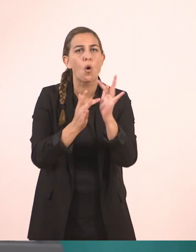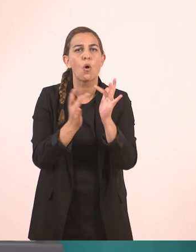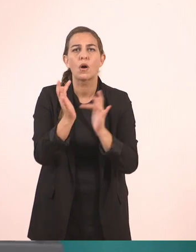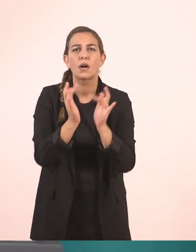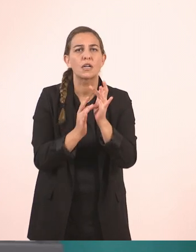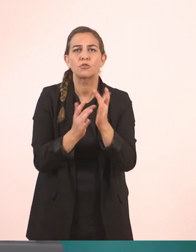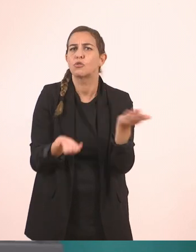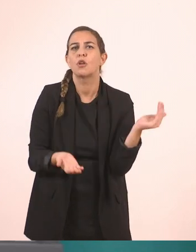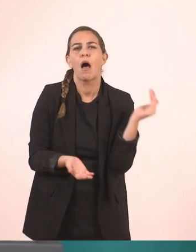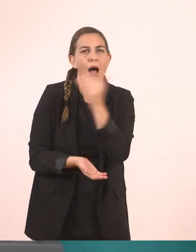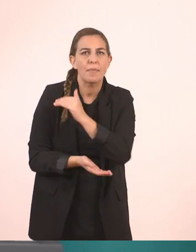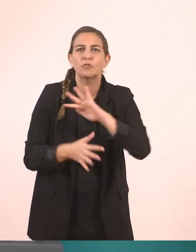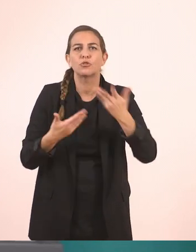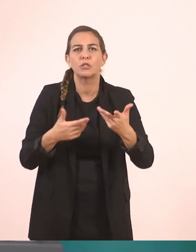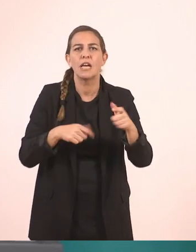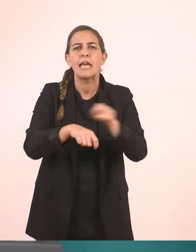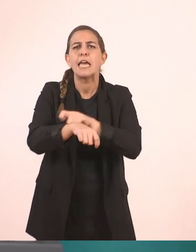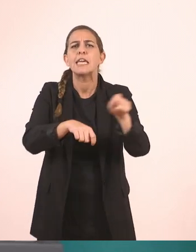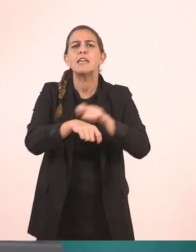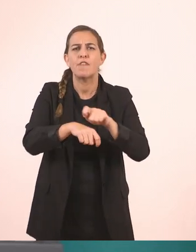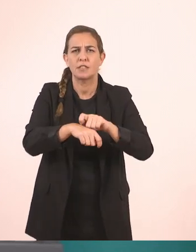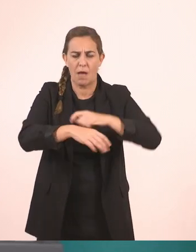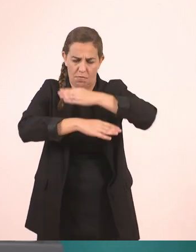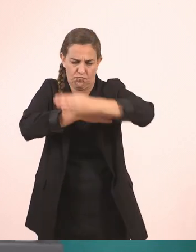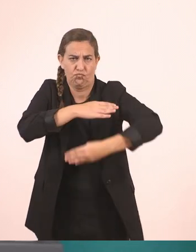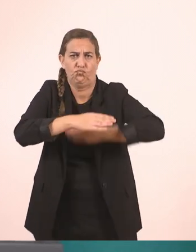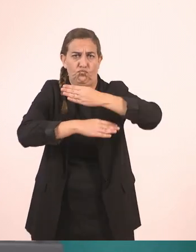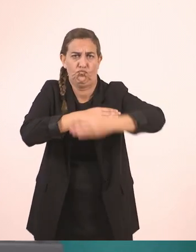τον τύλιξε πολύ στενά σε πανιά που ήταν ειδικά για μωρά,